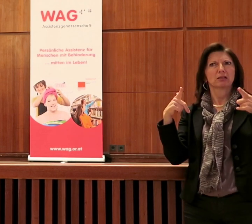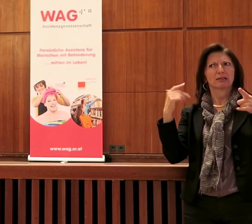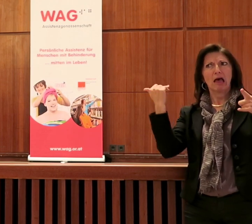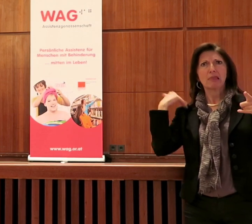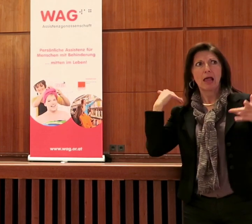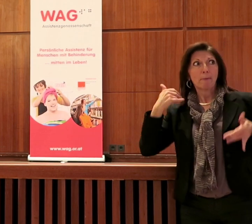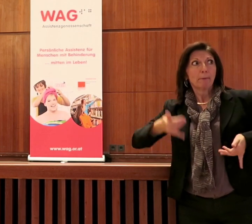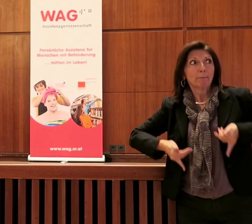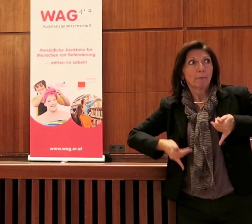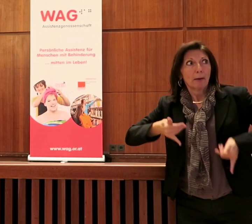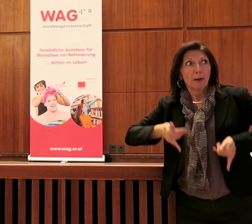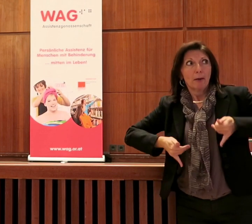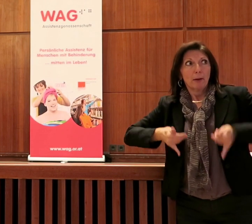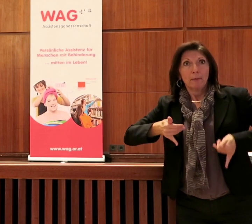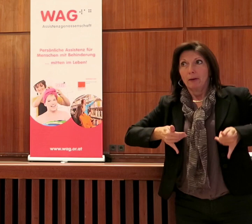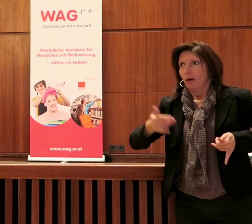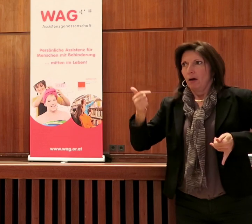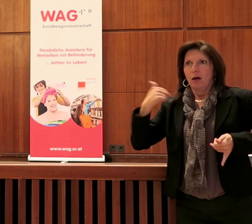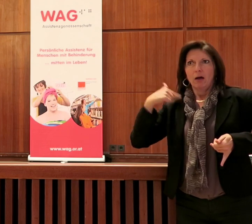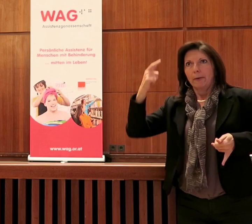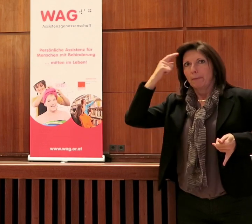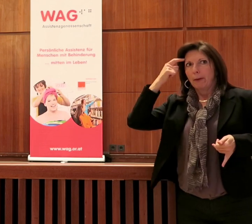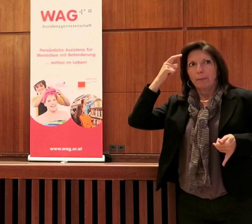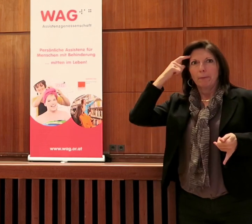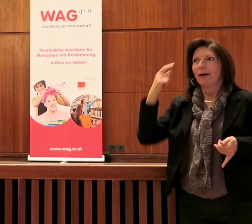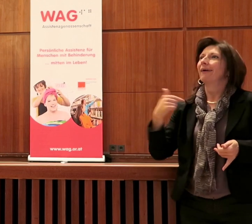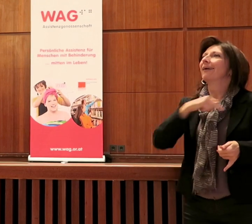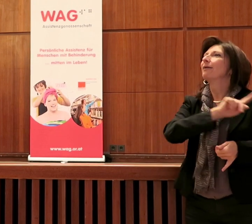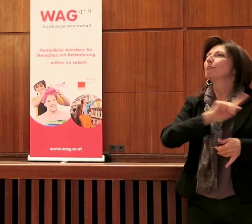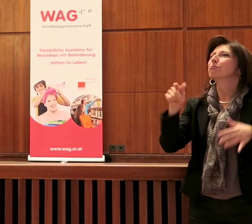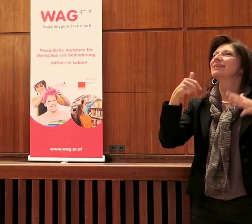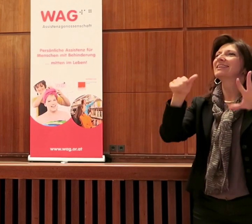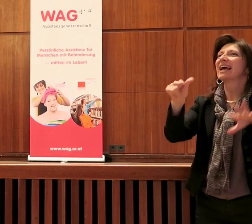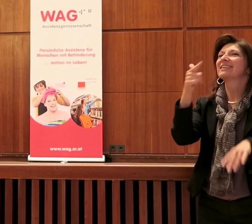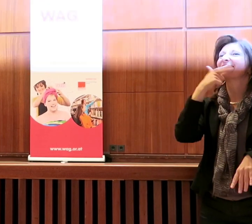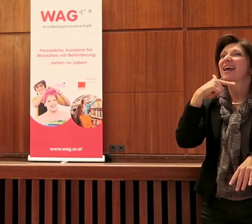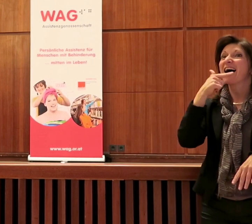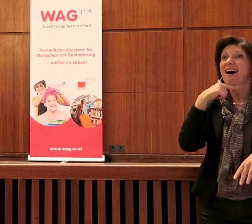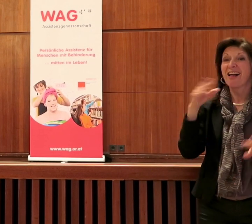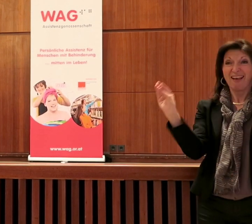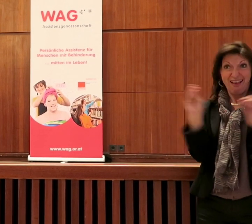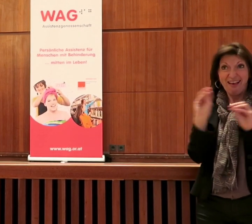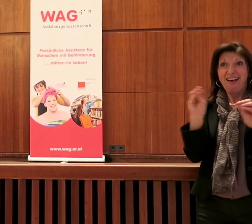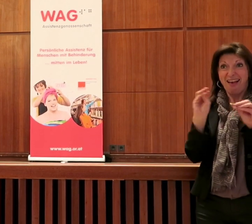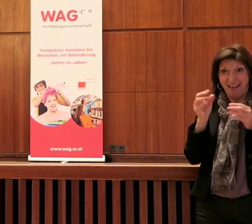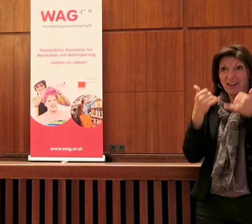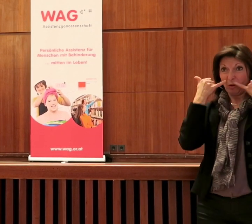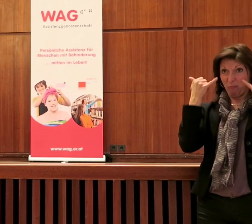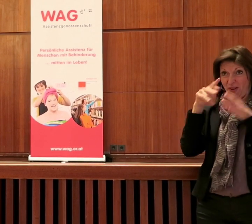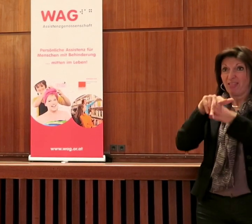Bis ich 16 war, hab ich jeden Fiaker nachgepfiffen. [Lachen]